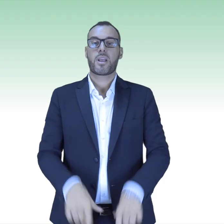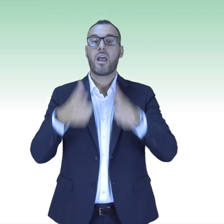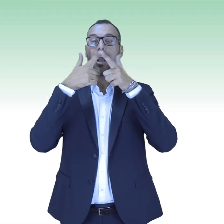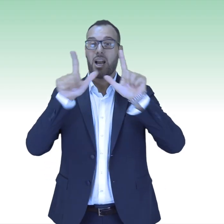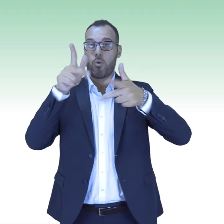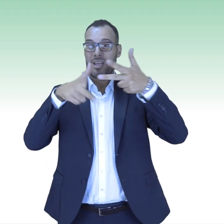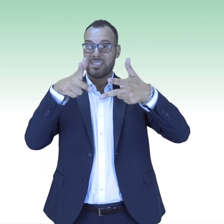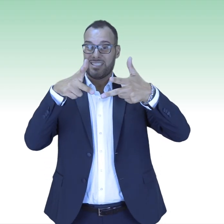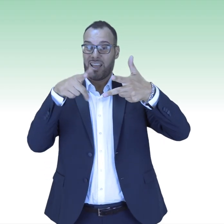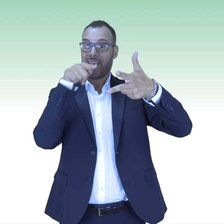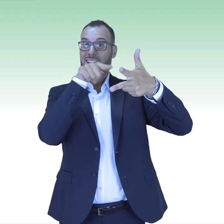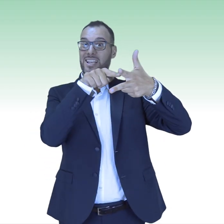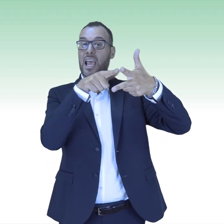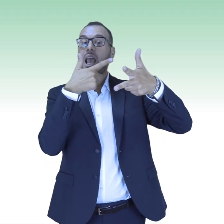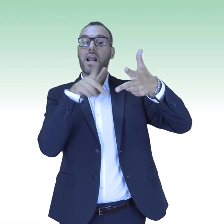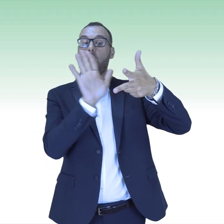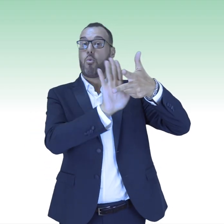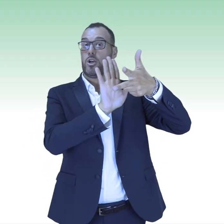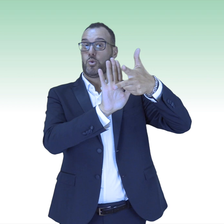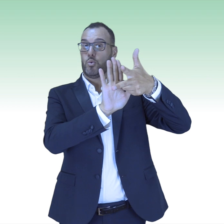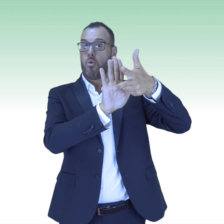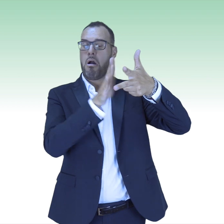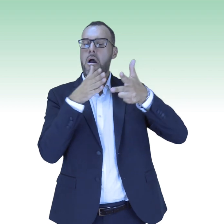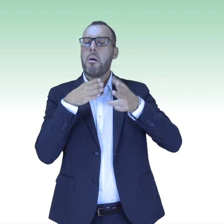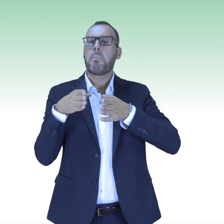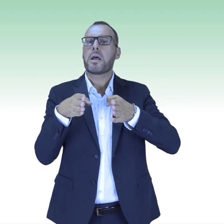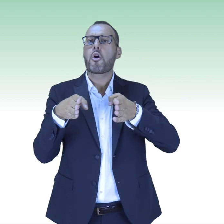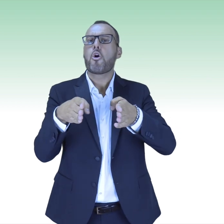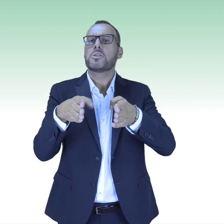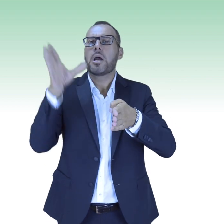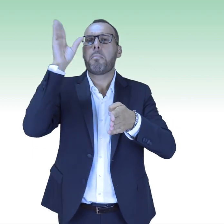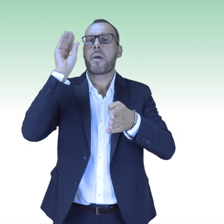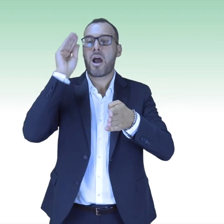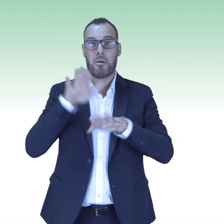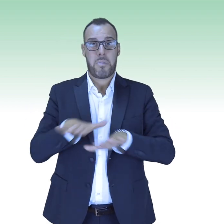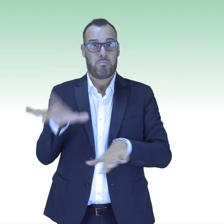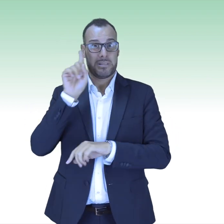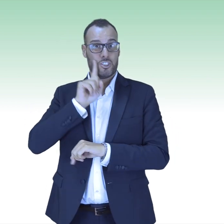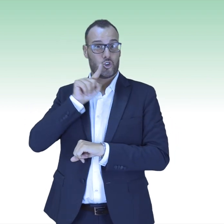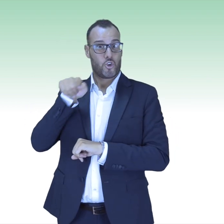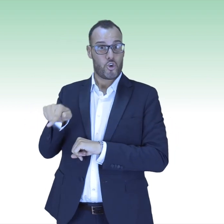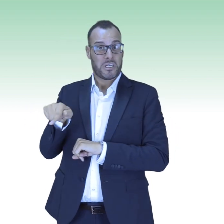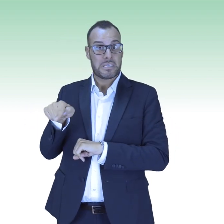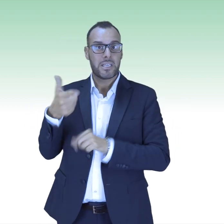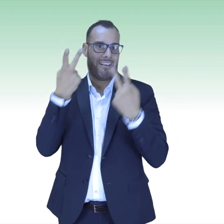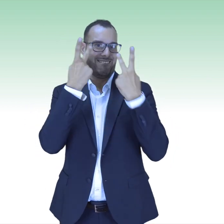La lingua dei segni è la lingua che i bambini sordi possono imparare in modo naturale